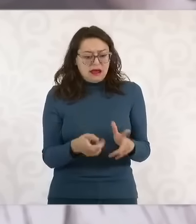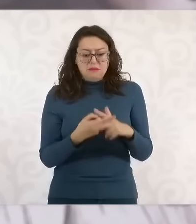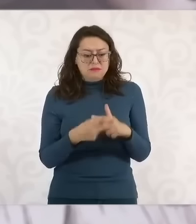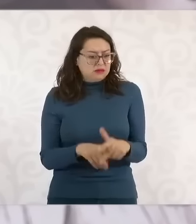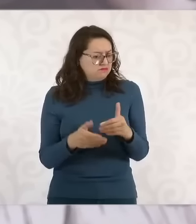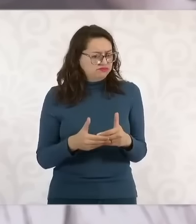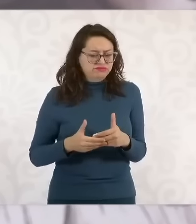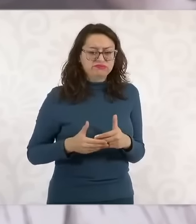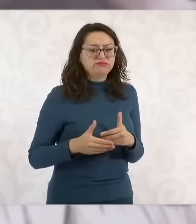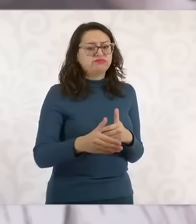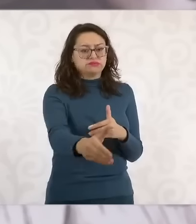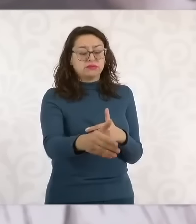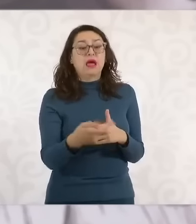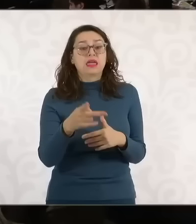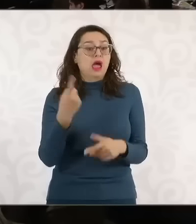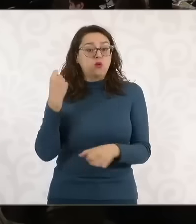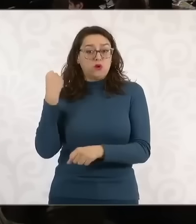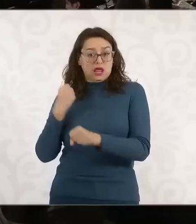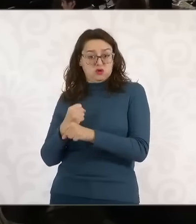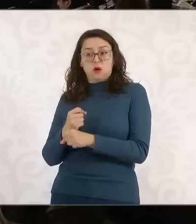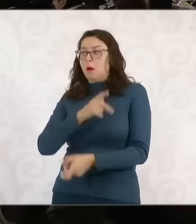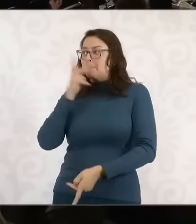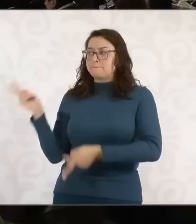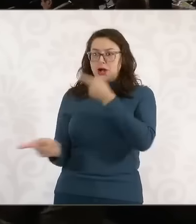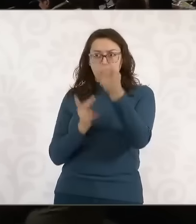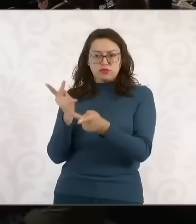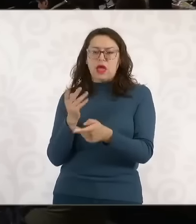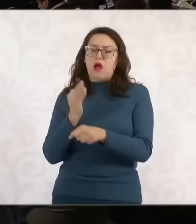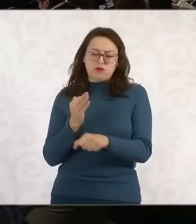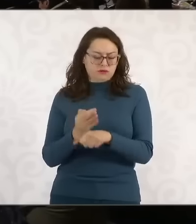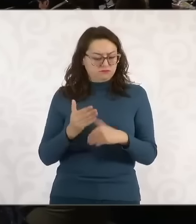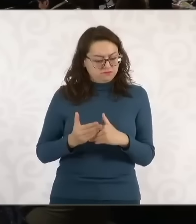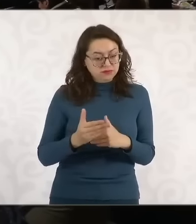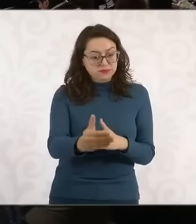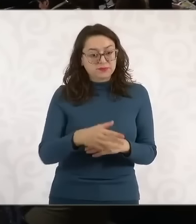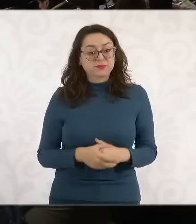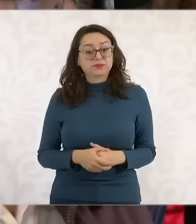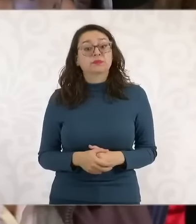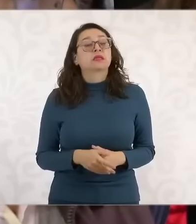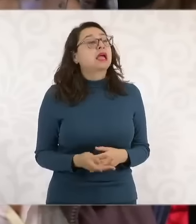pasado con las consultas. Entonces, ya estamos en camino. ¿Cuándo es la fecha para ya definir o ya